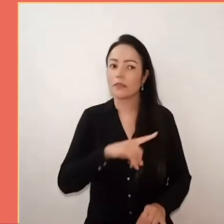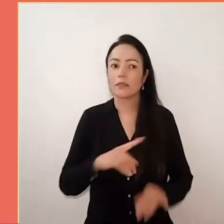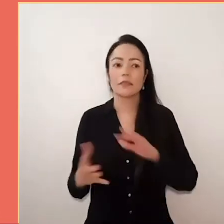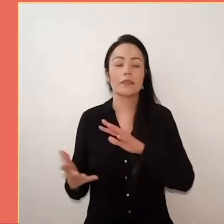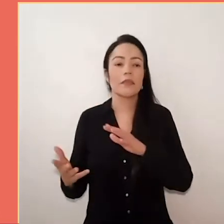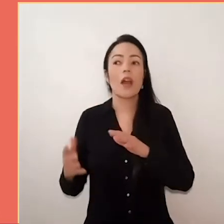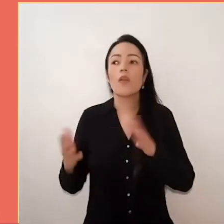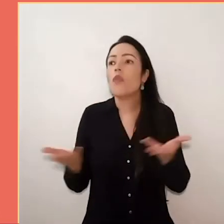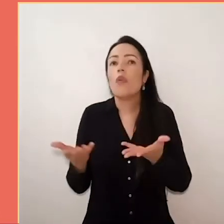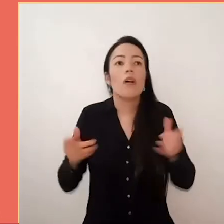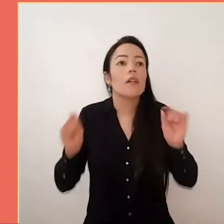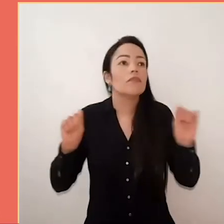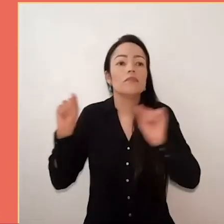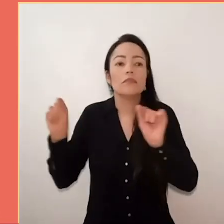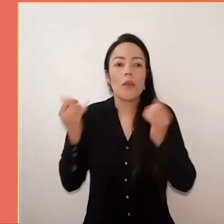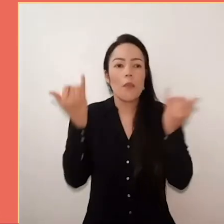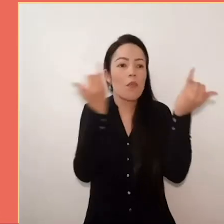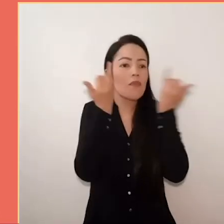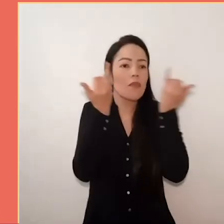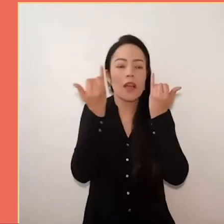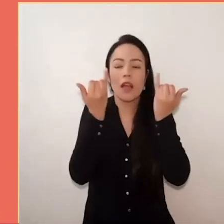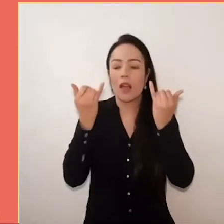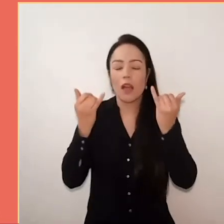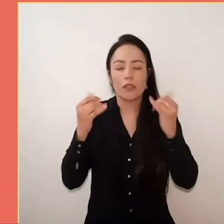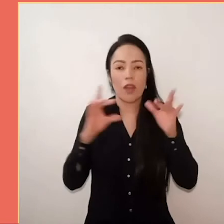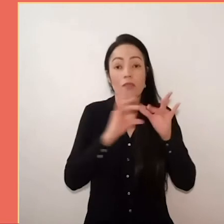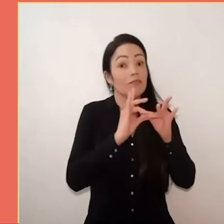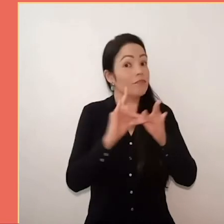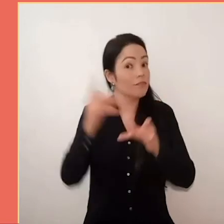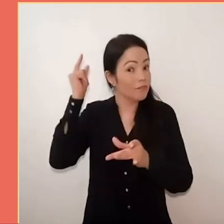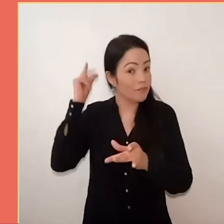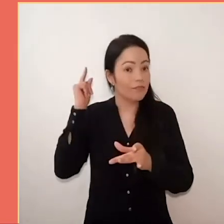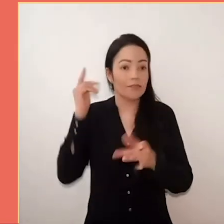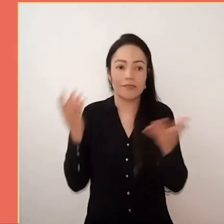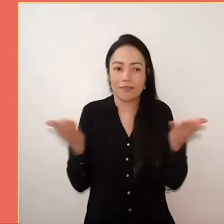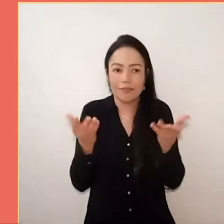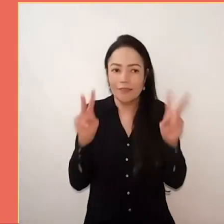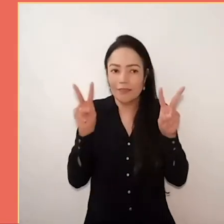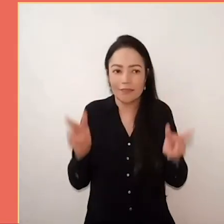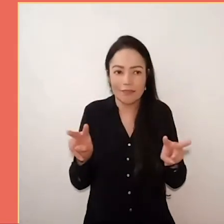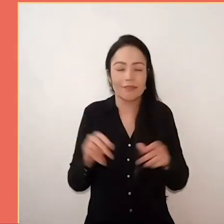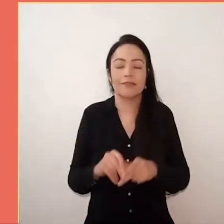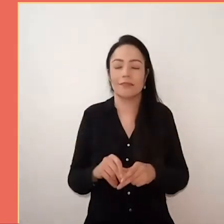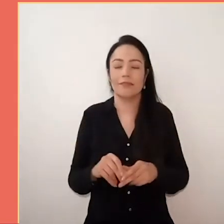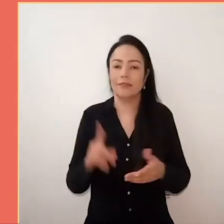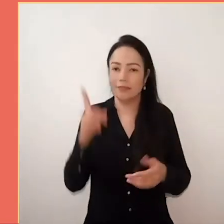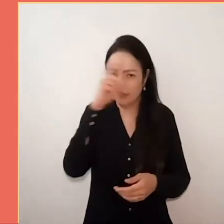porque são muitas informações". Naquele contexto a gente dizia isso, que hoje é risível. porque se era difícil, agora é "dificilíssimo",